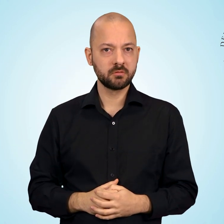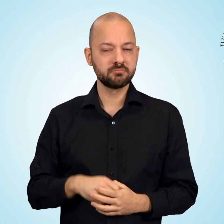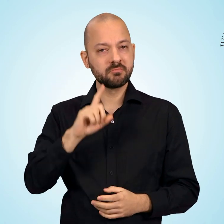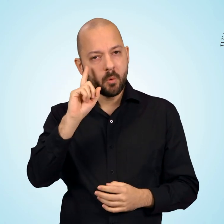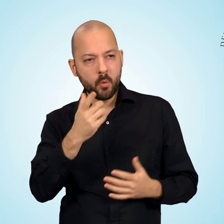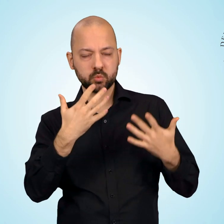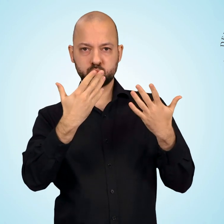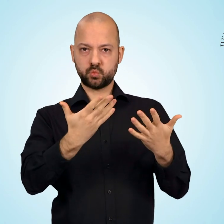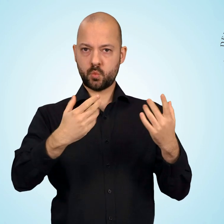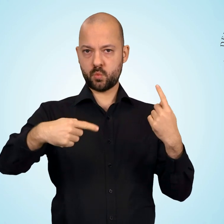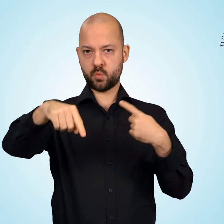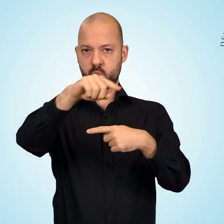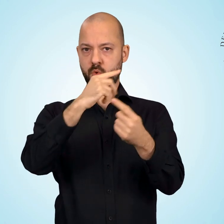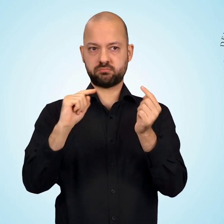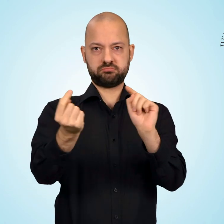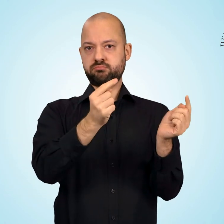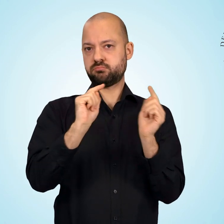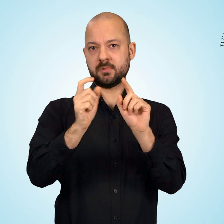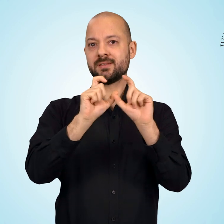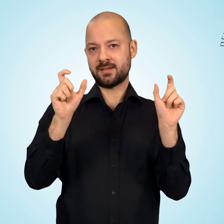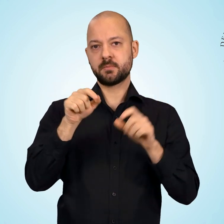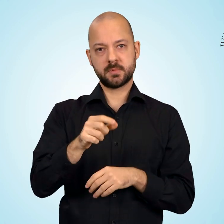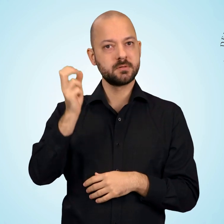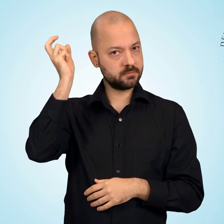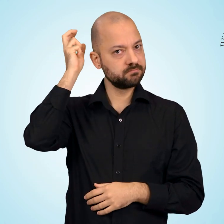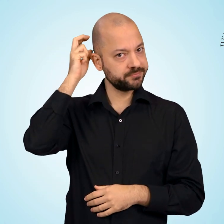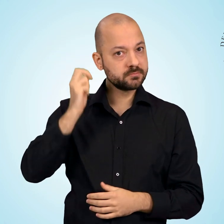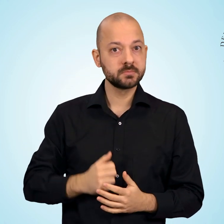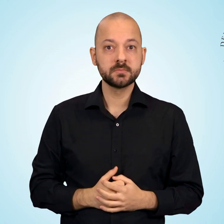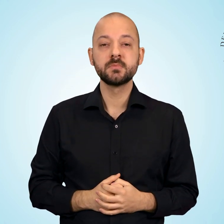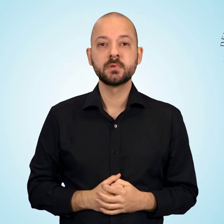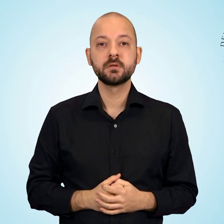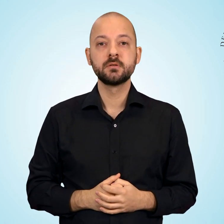insbesondere die derzeitigen Auseinandersetzungen um die Cochlea-Implantationen.